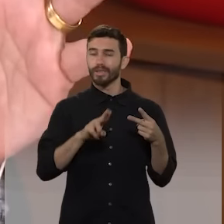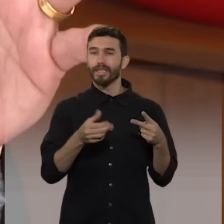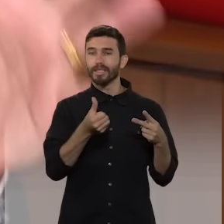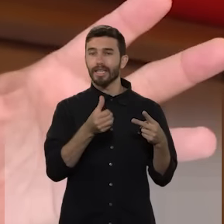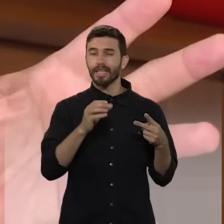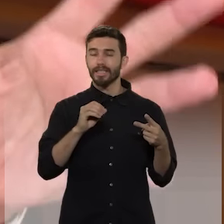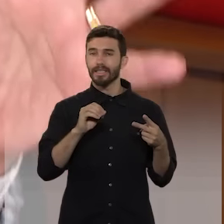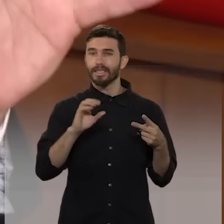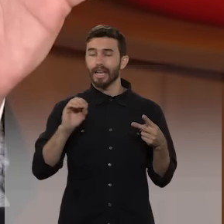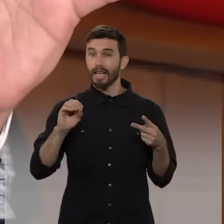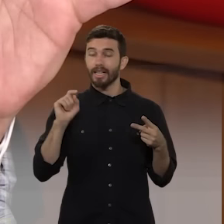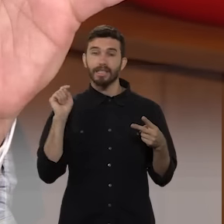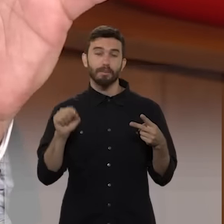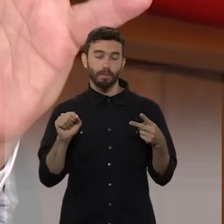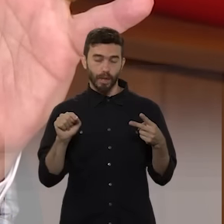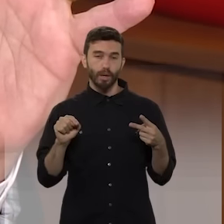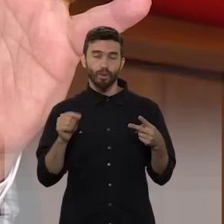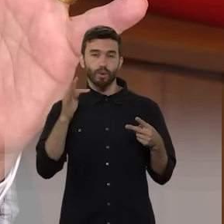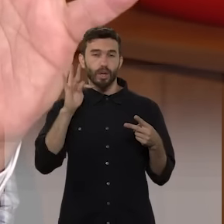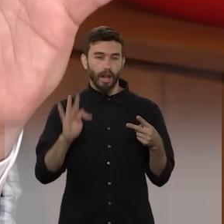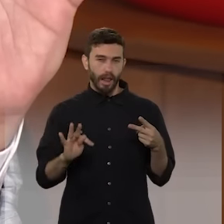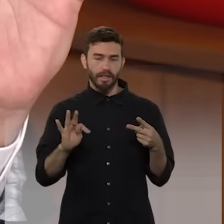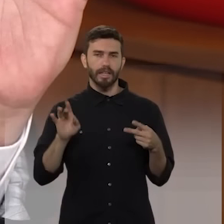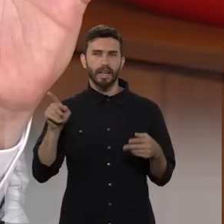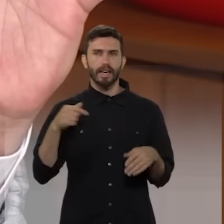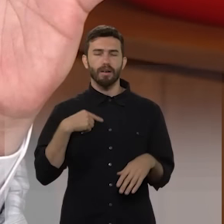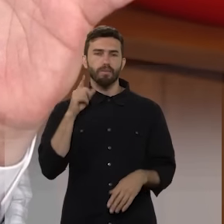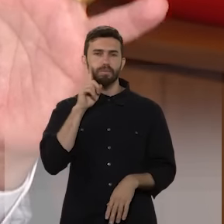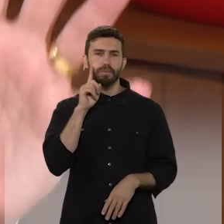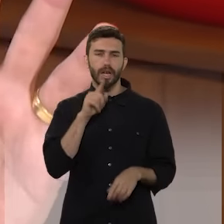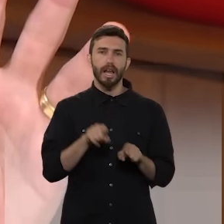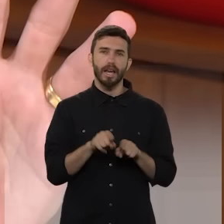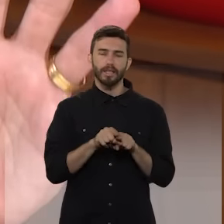Eu falo americano, quando a gente fala americano lá, a gente junta Estados Unidos e Canadá,